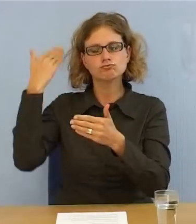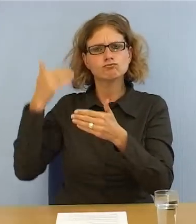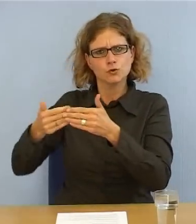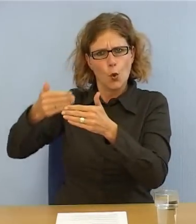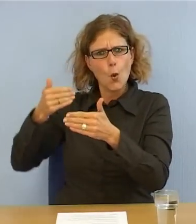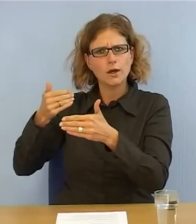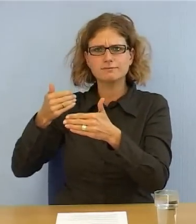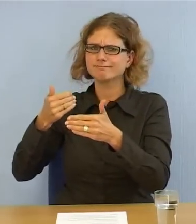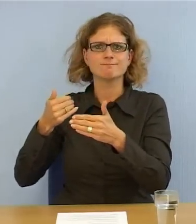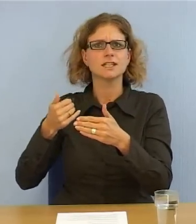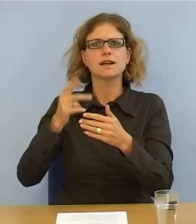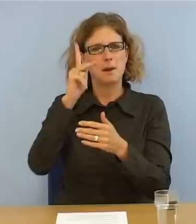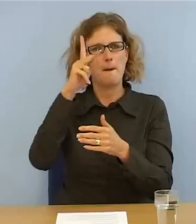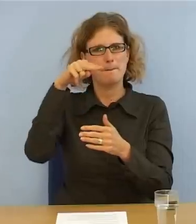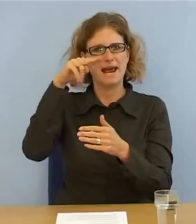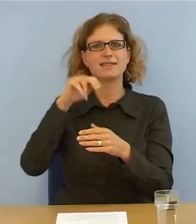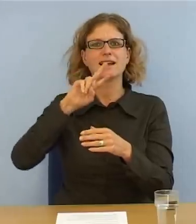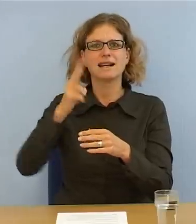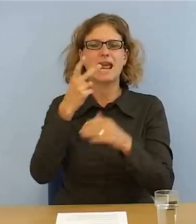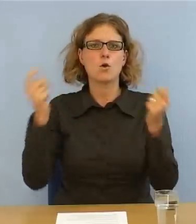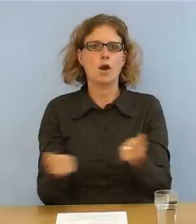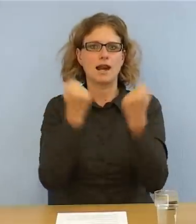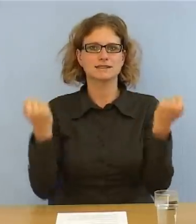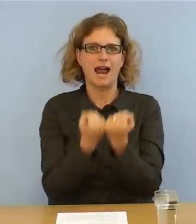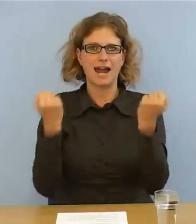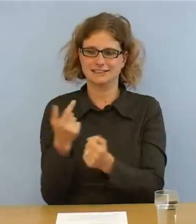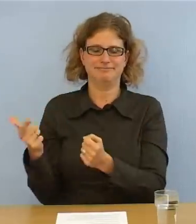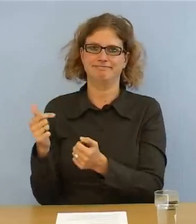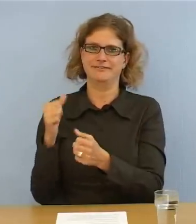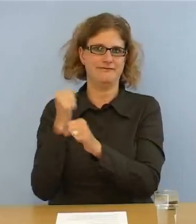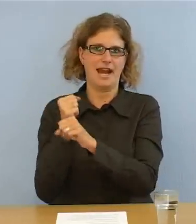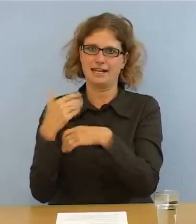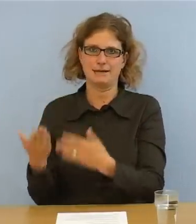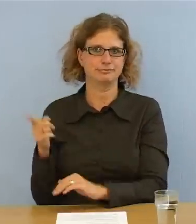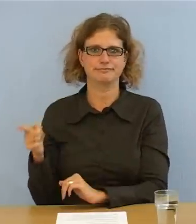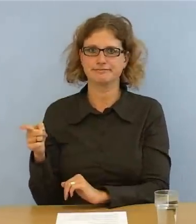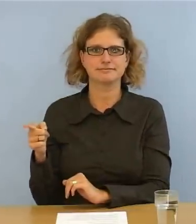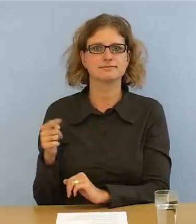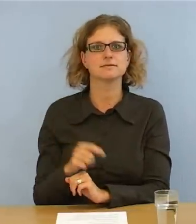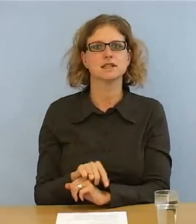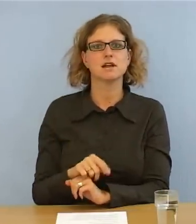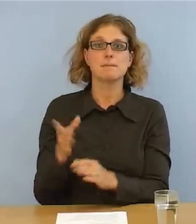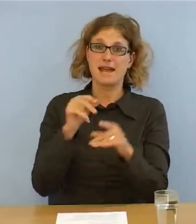Hij kwam thuis te zitten door een reorganisatie van de KPN.